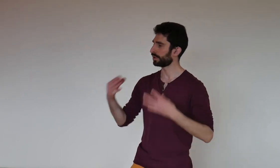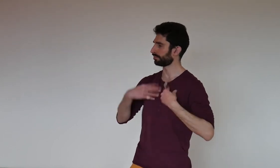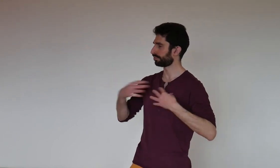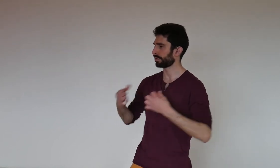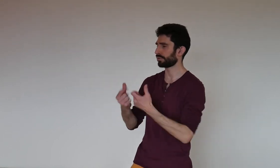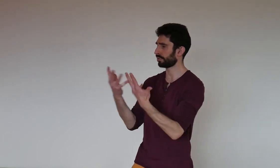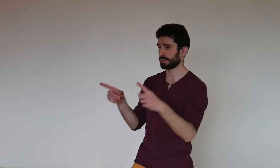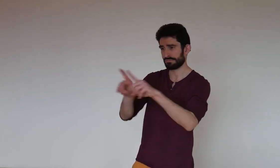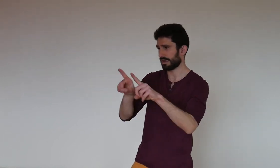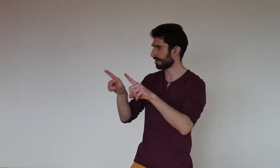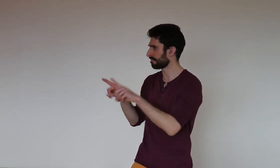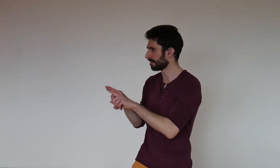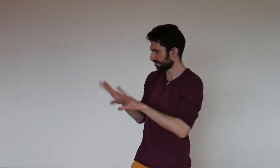ont le même nombre de poils.